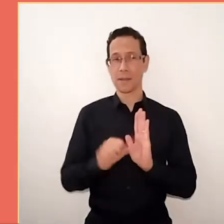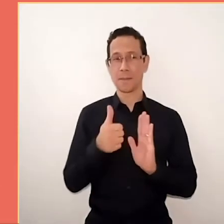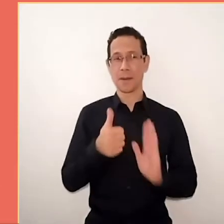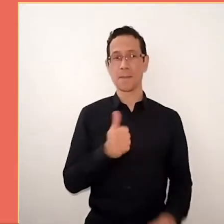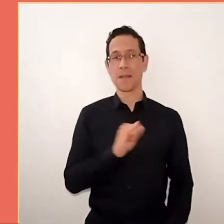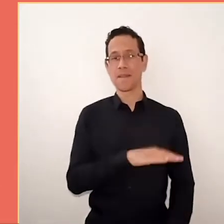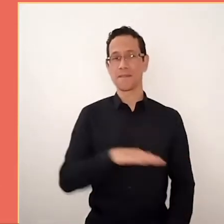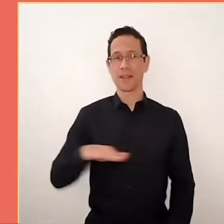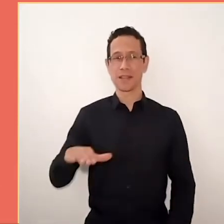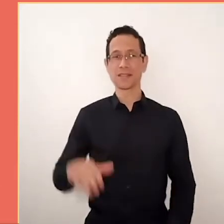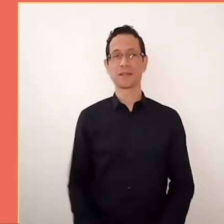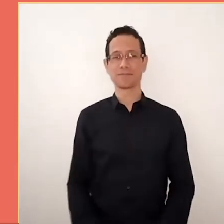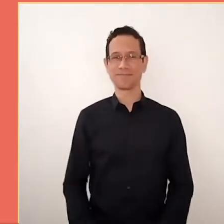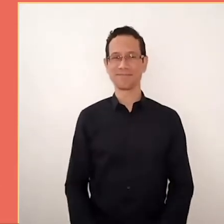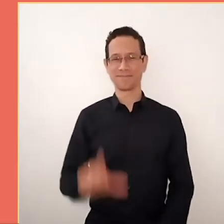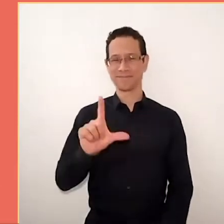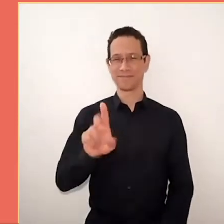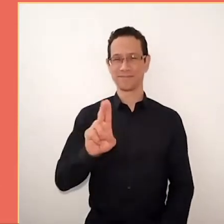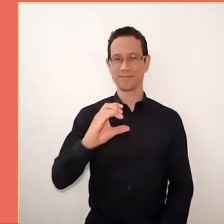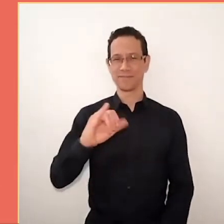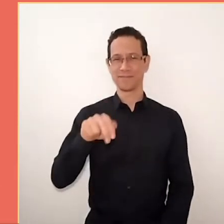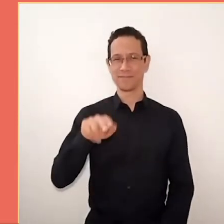Luciana Gomes, ela é formada em pedagogia,